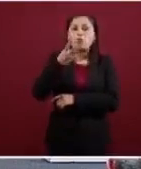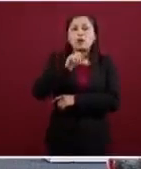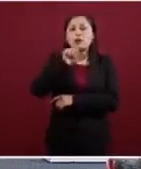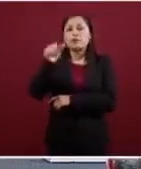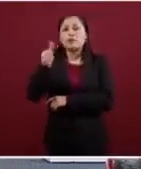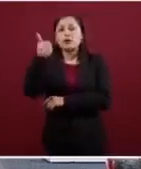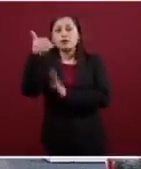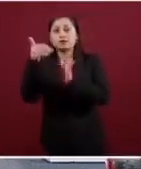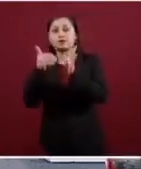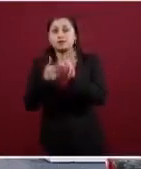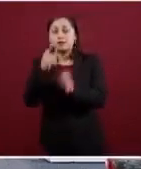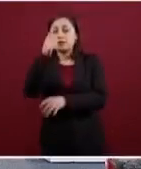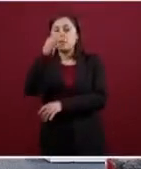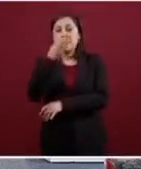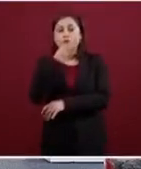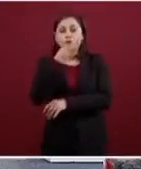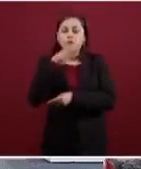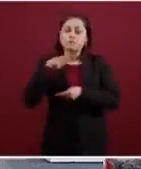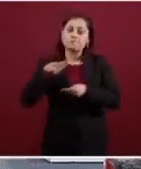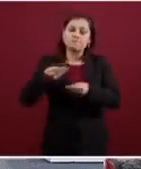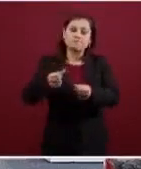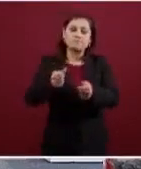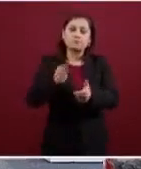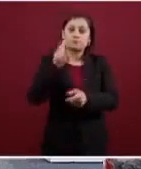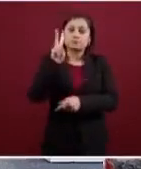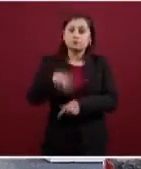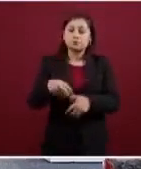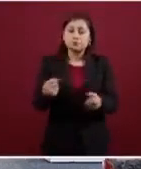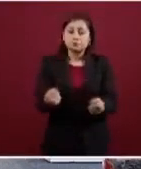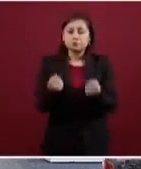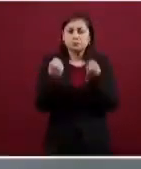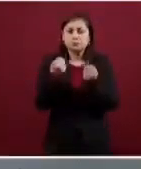por minutos, es un poder de fuego muy grande.